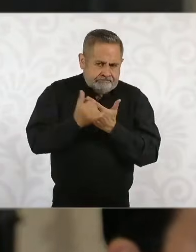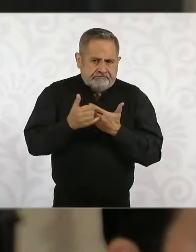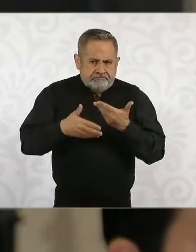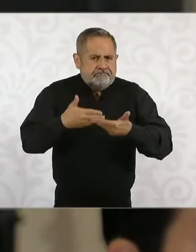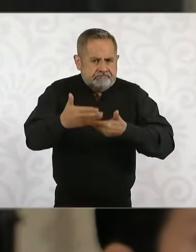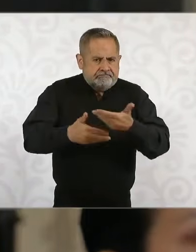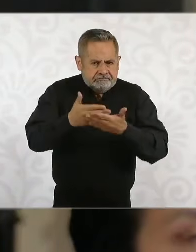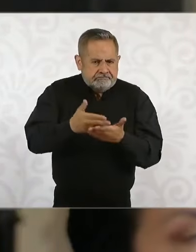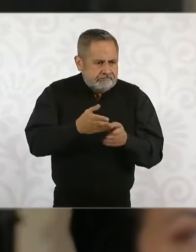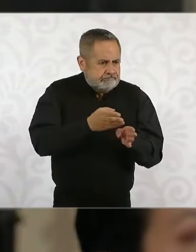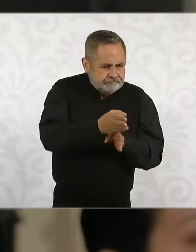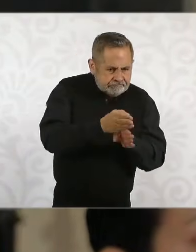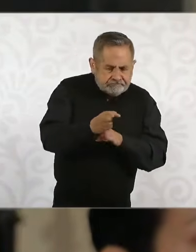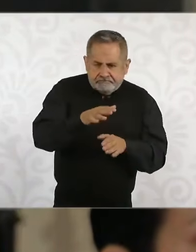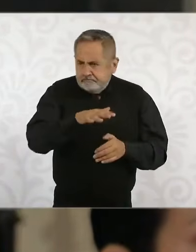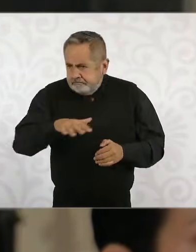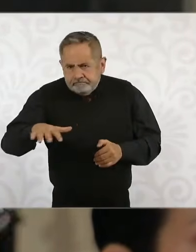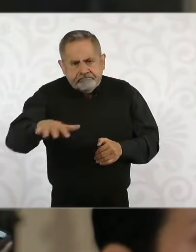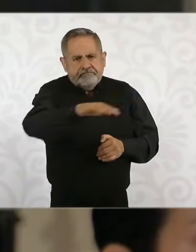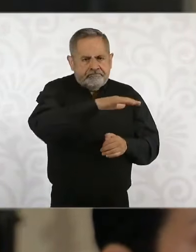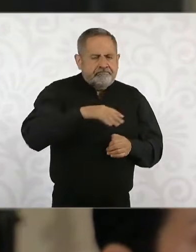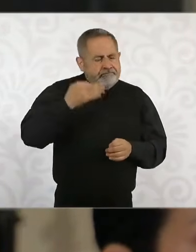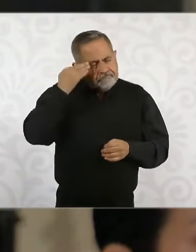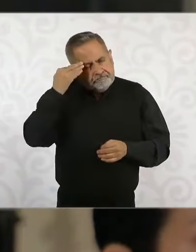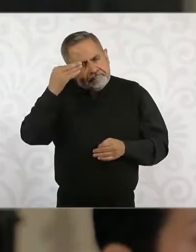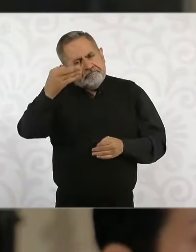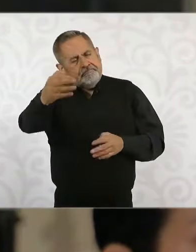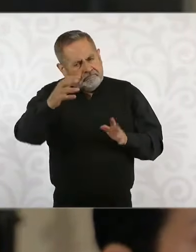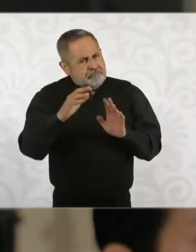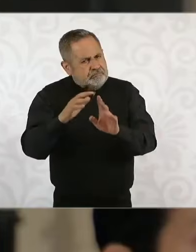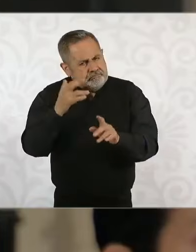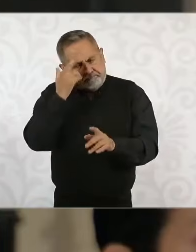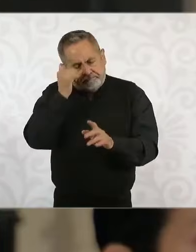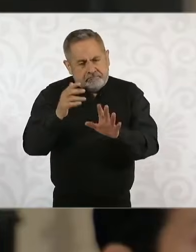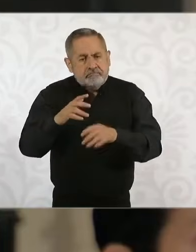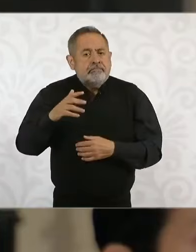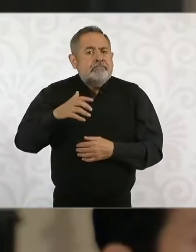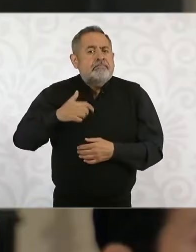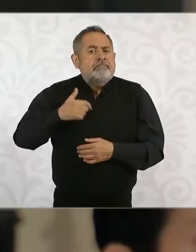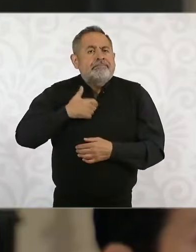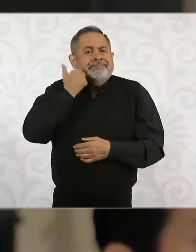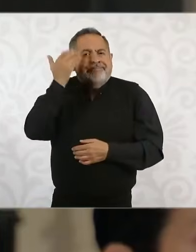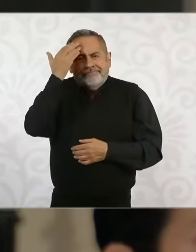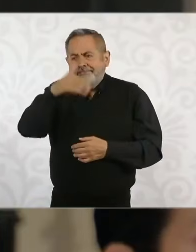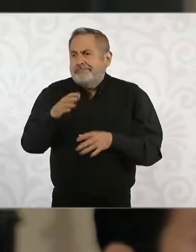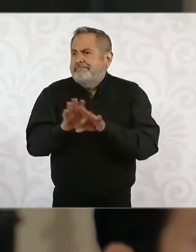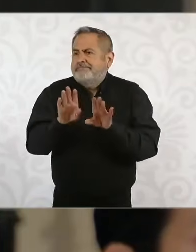a permear a lo largo del tiempo. Yo quisiera conocer también cómo van a a